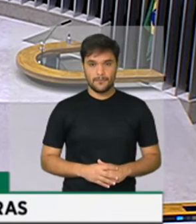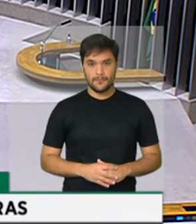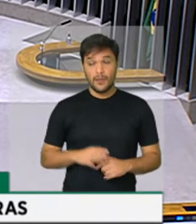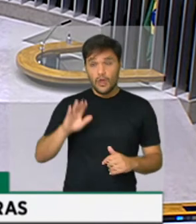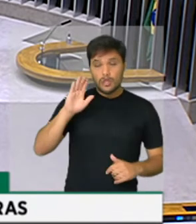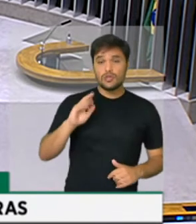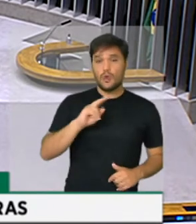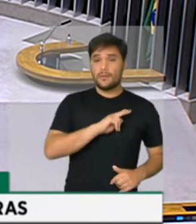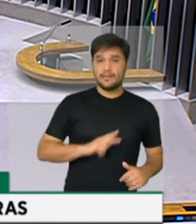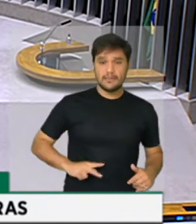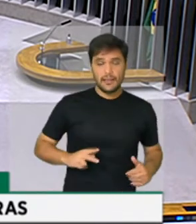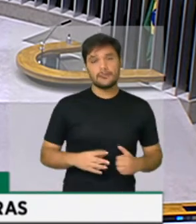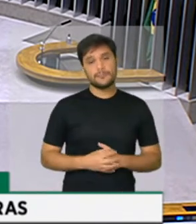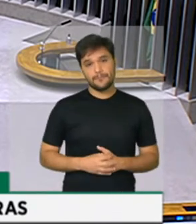FAVOR. -- [DEP. BOHN GASS]: SR.